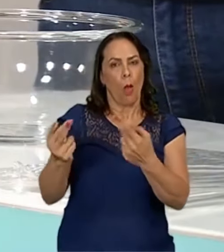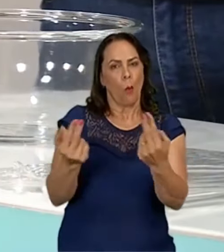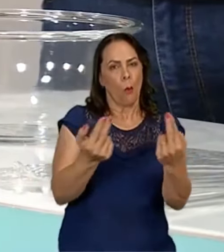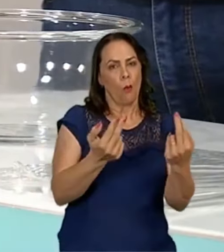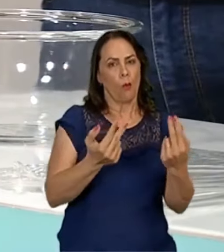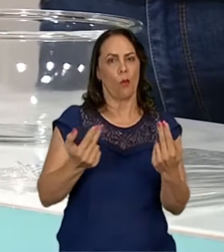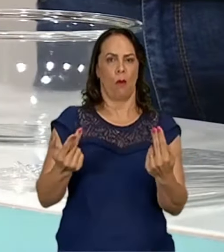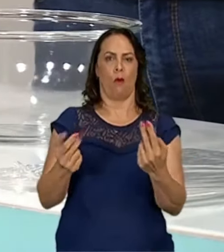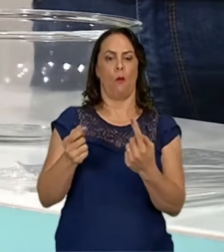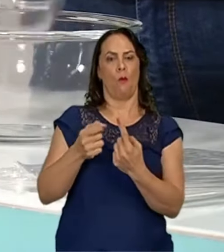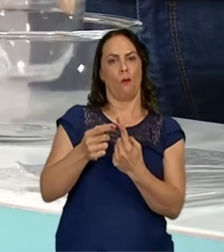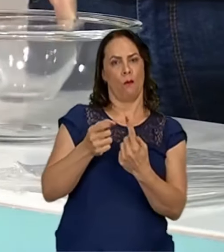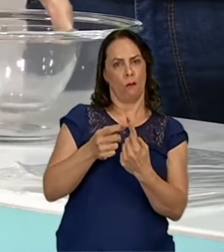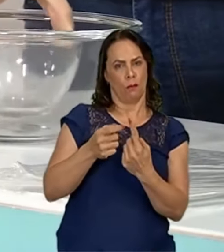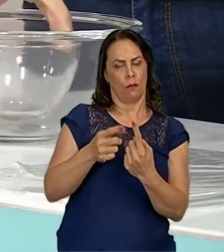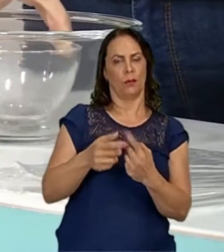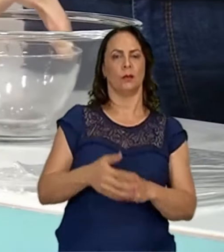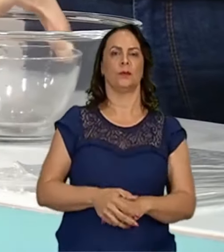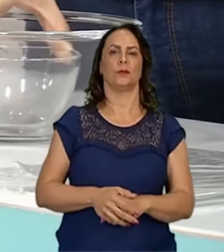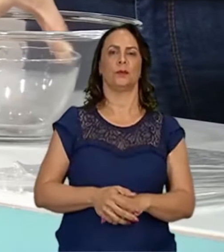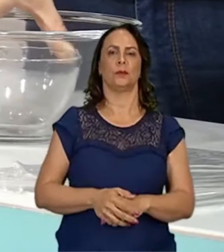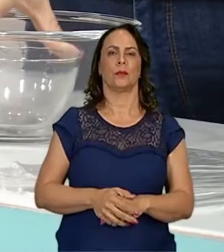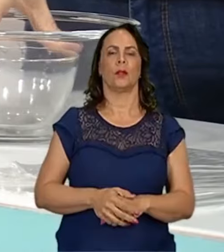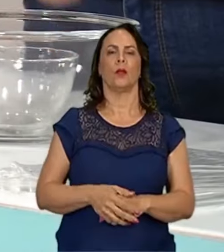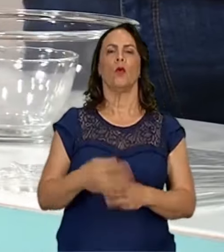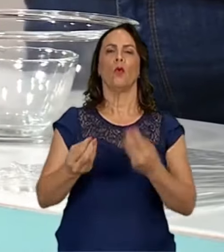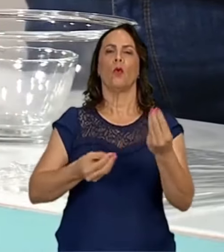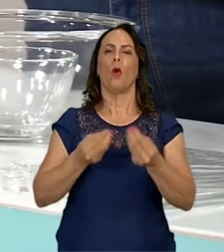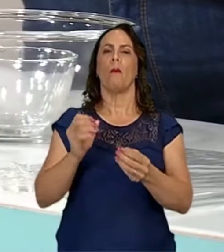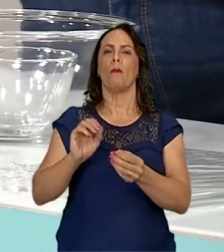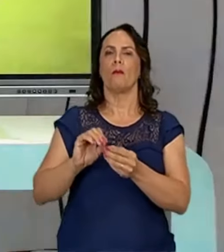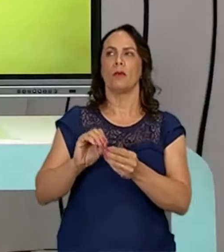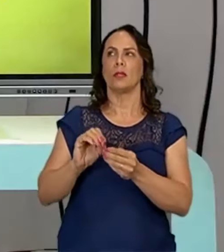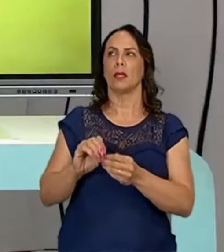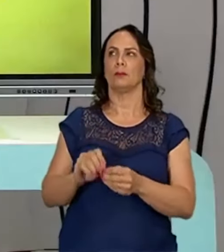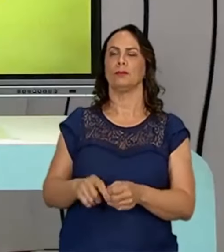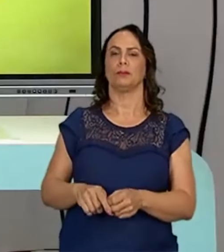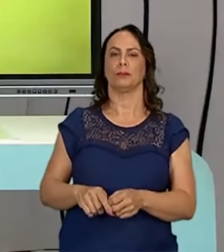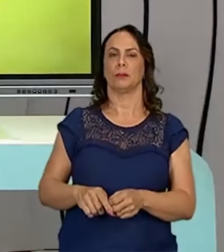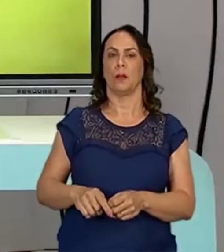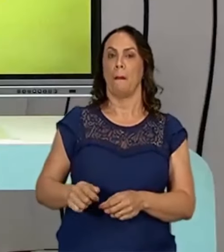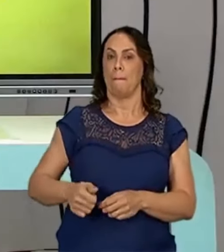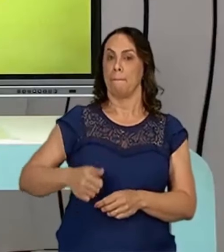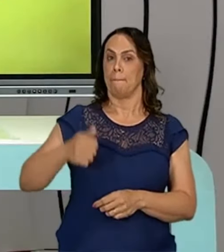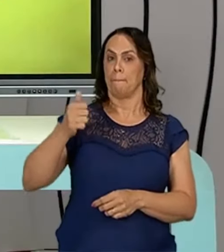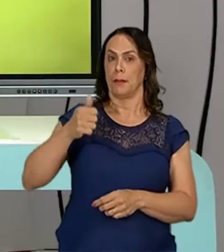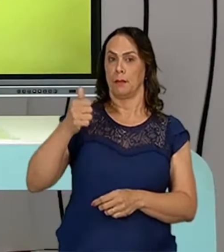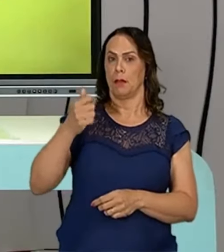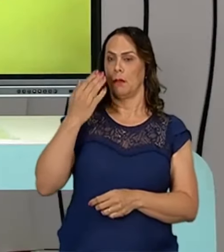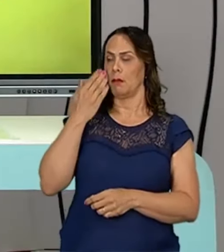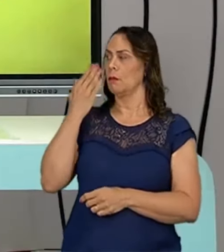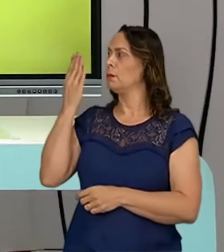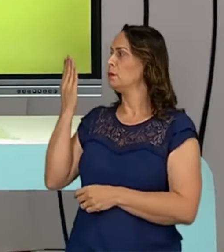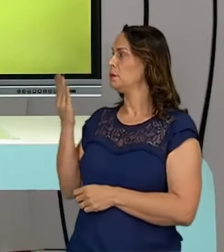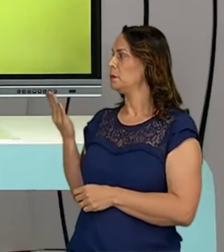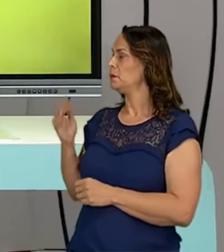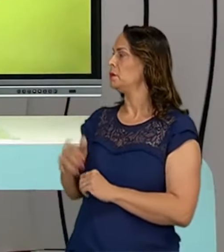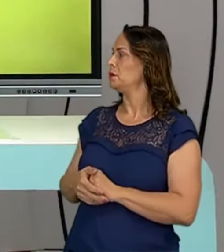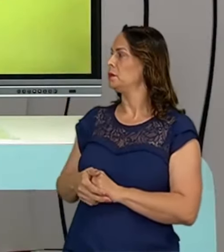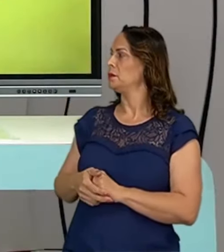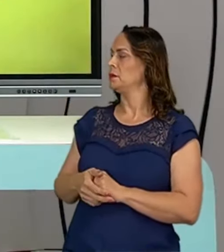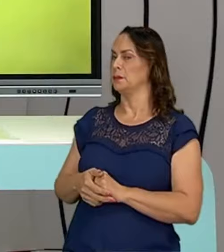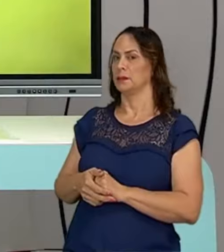fazer? Colocar dentro do bowl as xícaras de vidro e água.